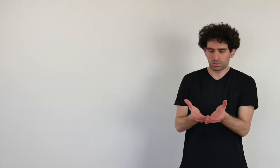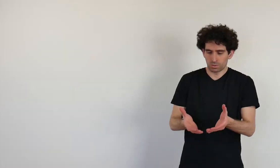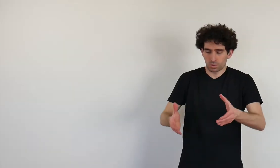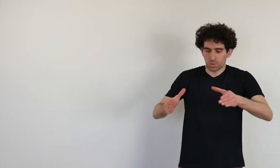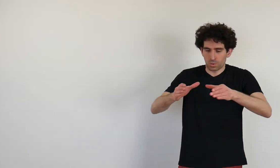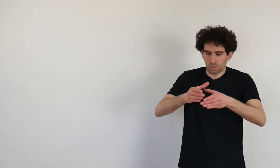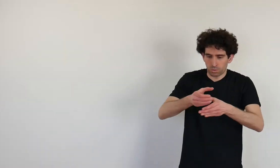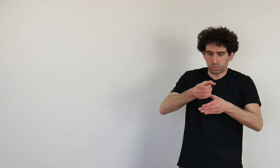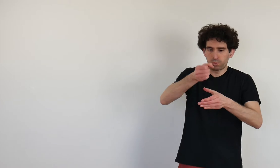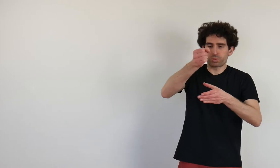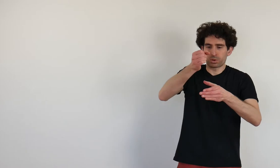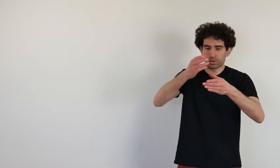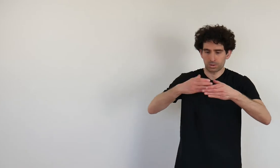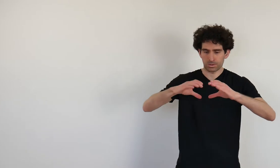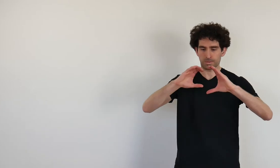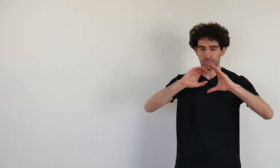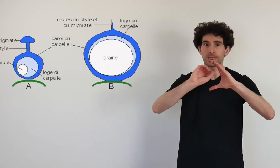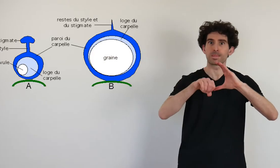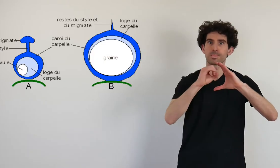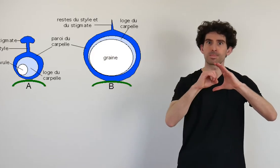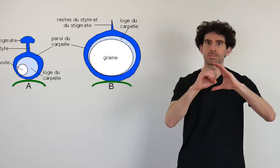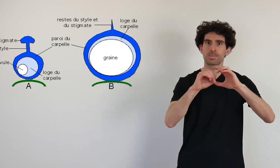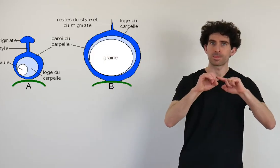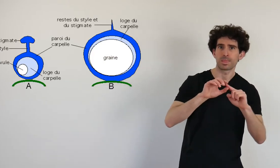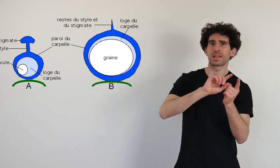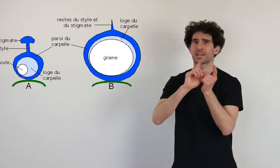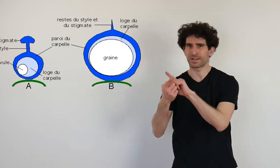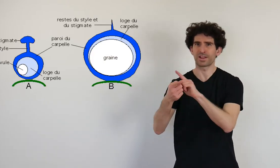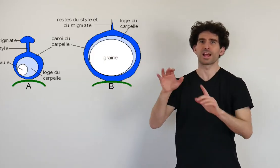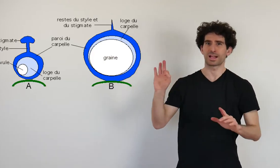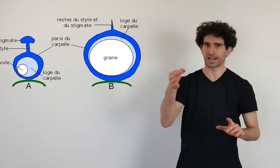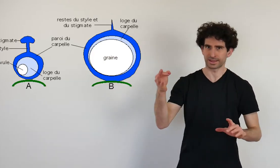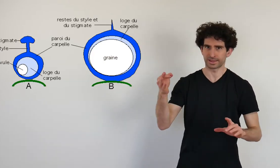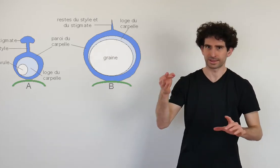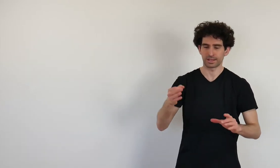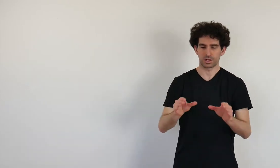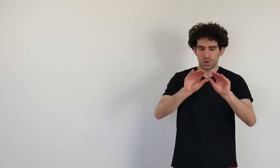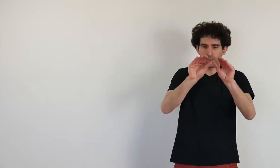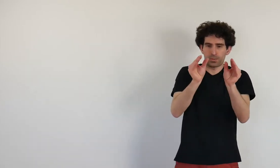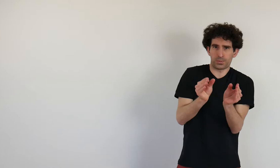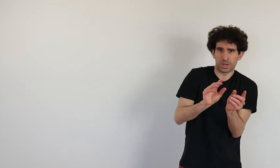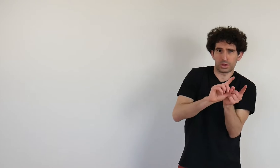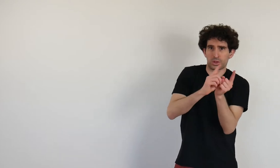Dans l'ovaire se trouve un ovule qui se transformera en graine. La paroi de l'ovaire